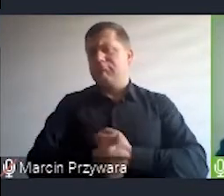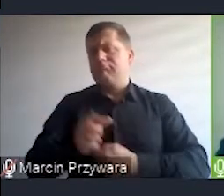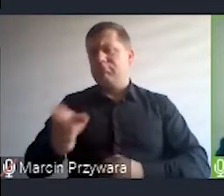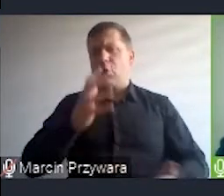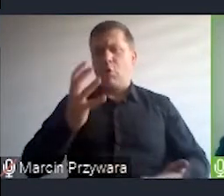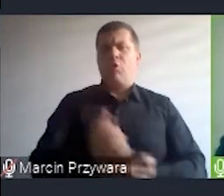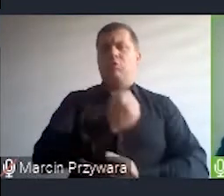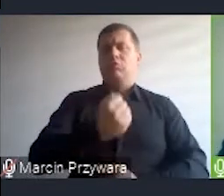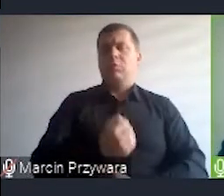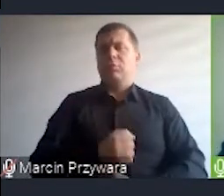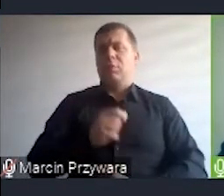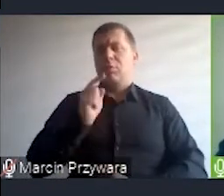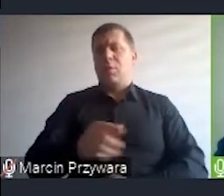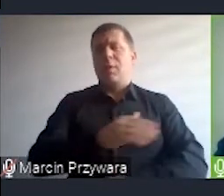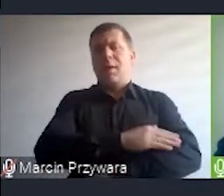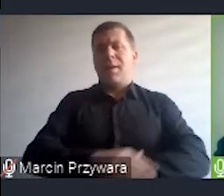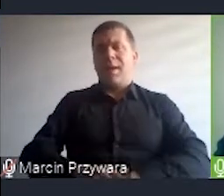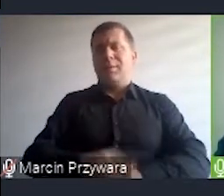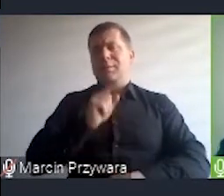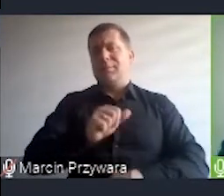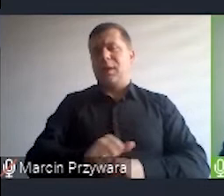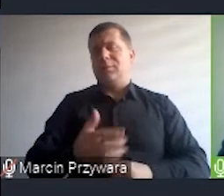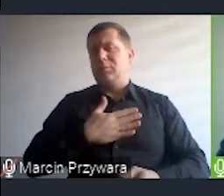No i tu niesty ta granica jest dość płynna.